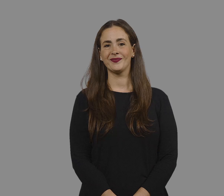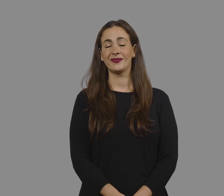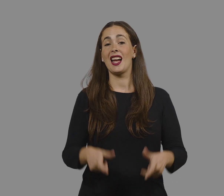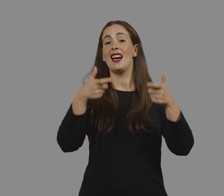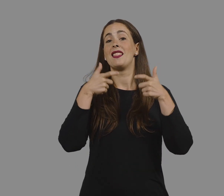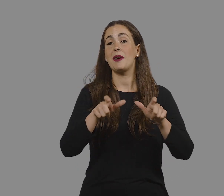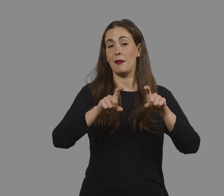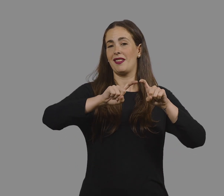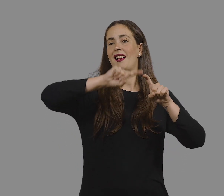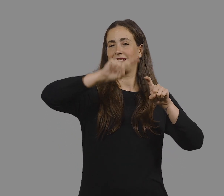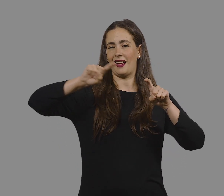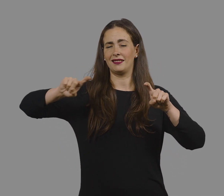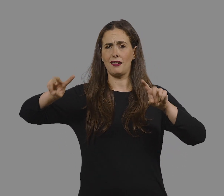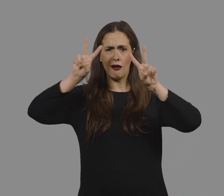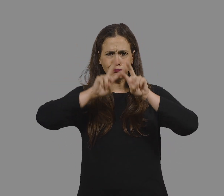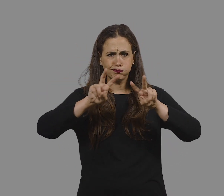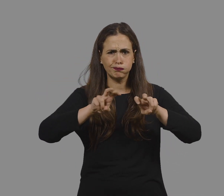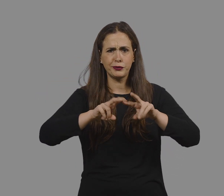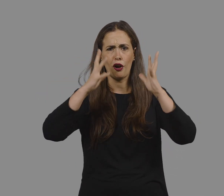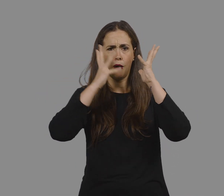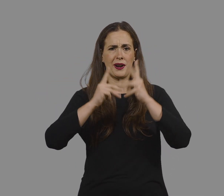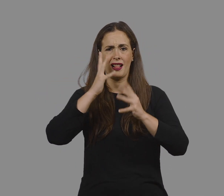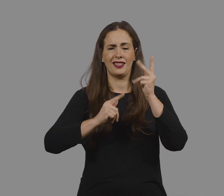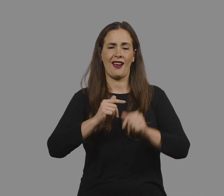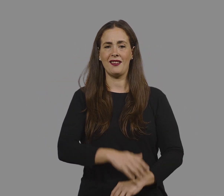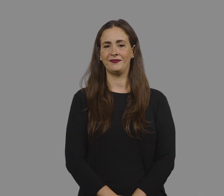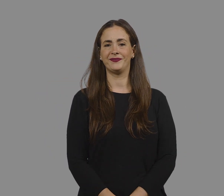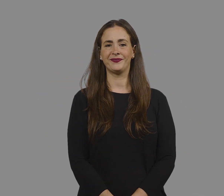Departament d'Estadística i Investigació Operativa